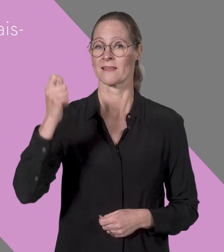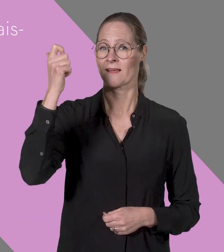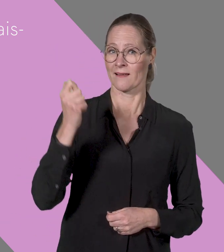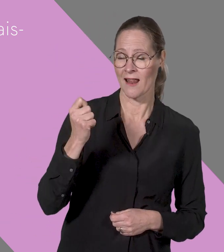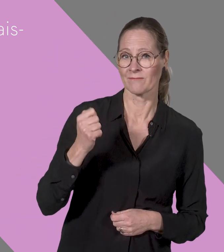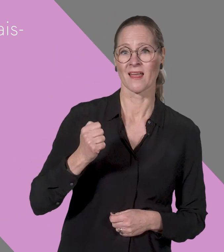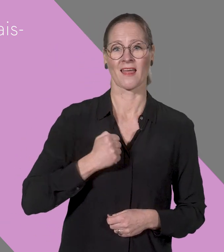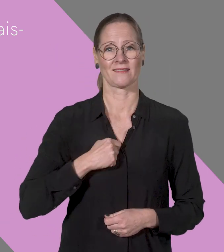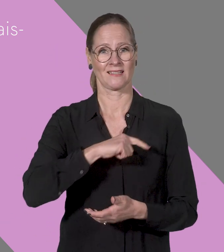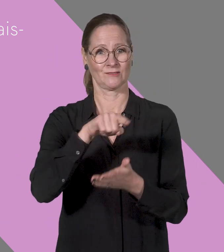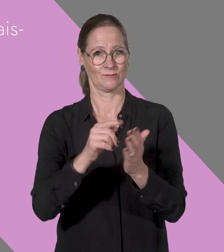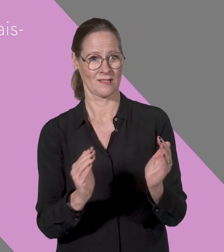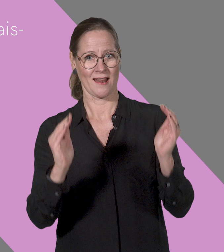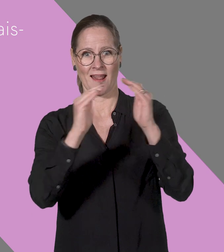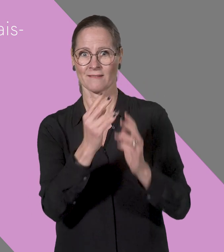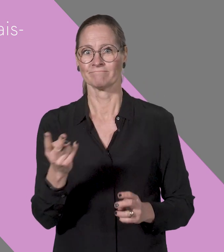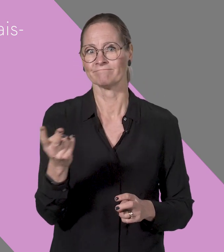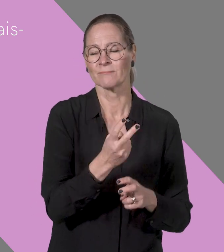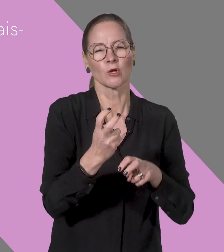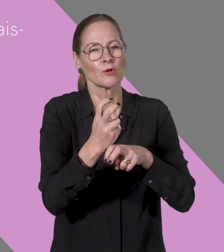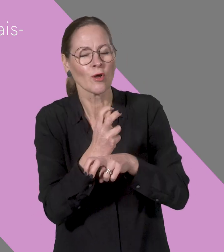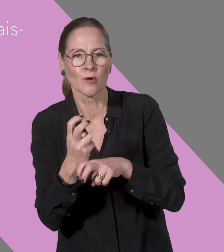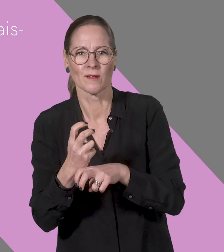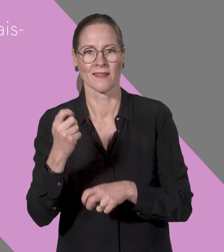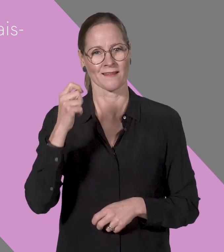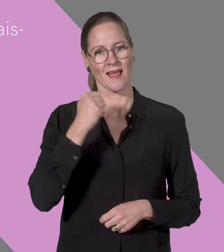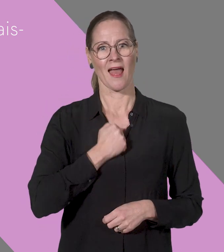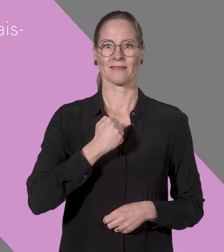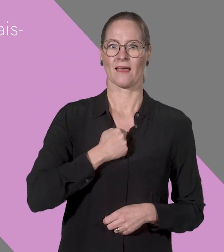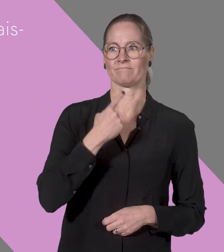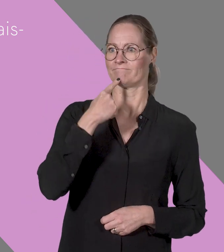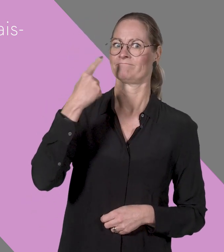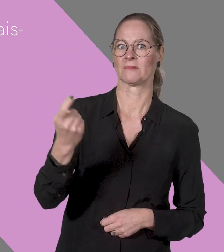Kelan ja Hätäkeskuslaitoksen kokeilu hätäilmoituksen tekemisestä -